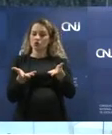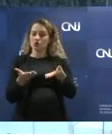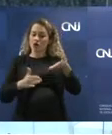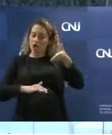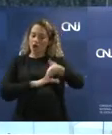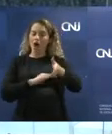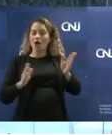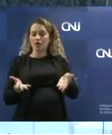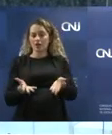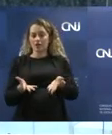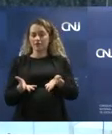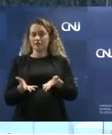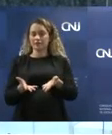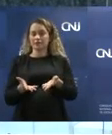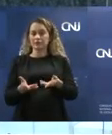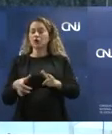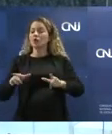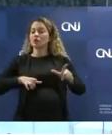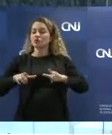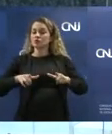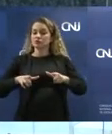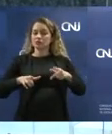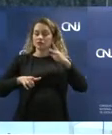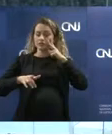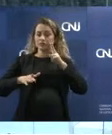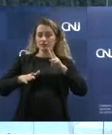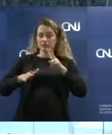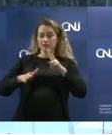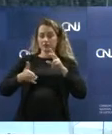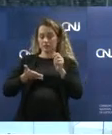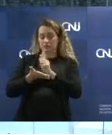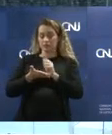o Serviço de Reconhecimento de Assinatura Eletrônica em documento digital.